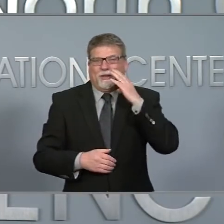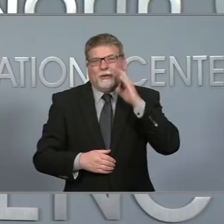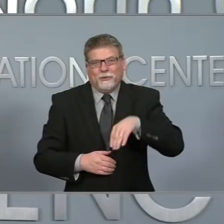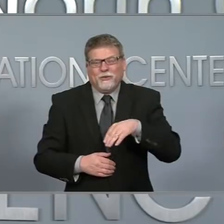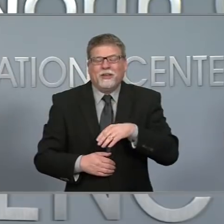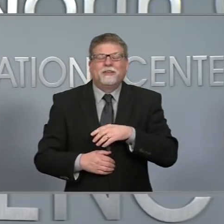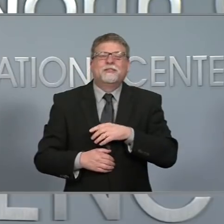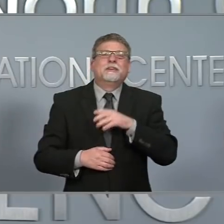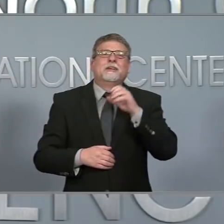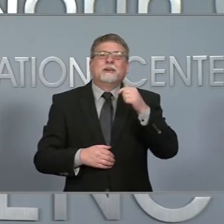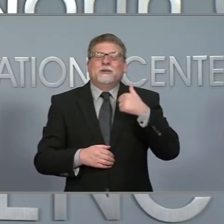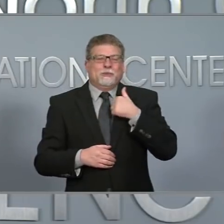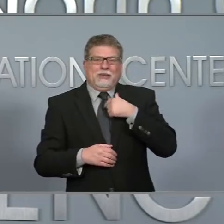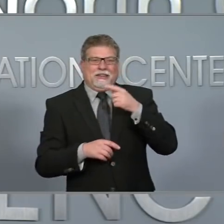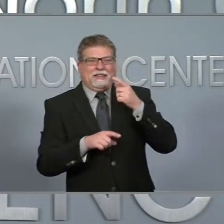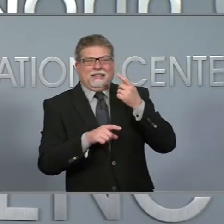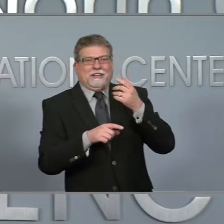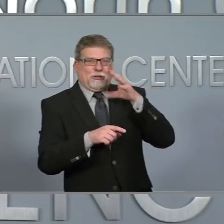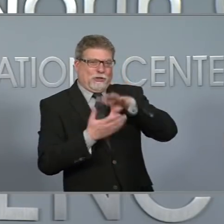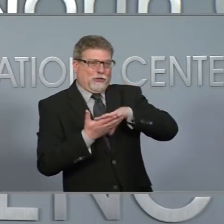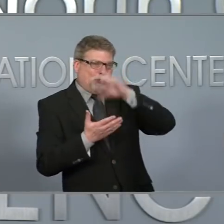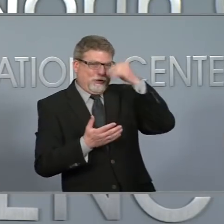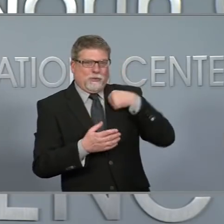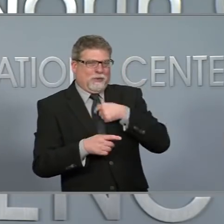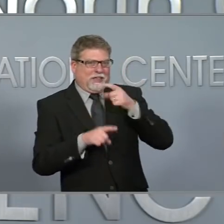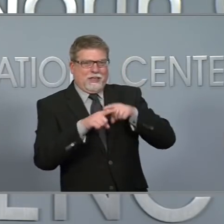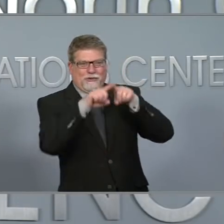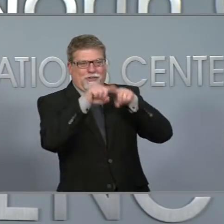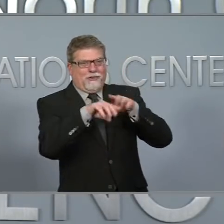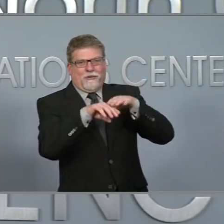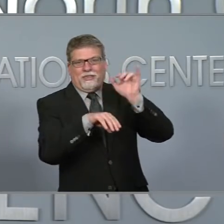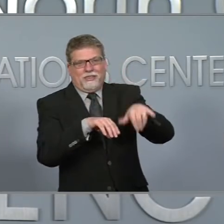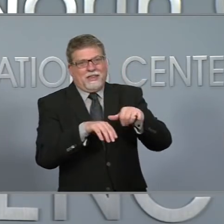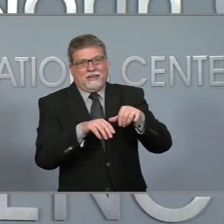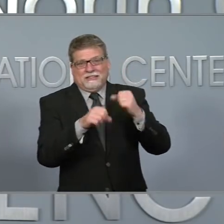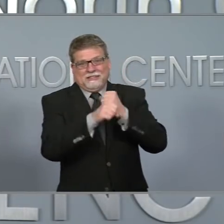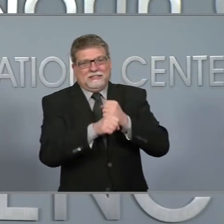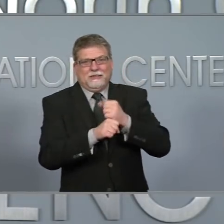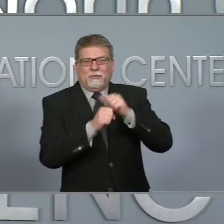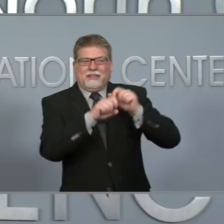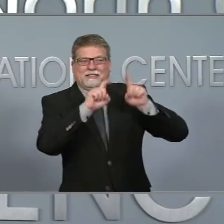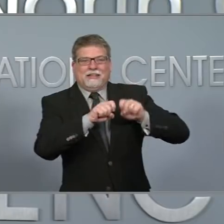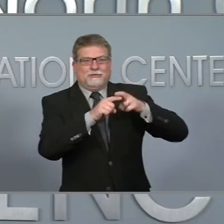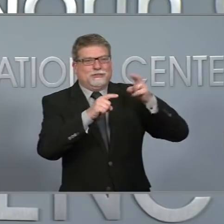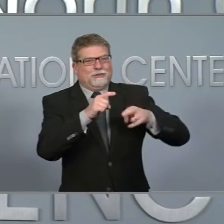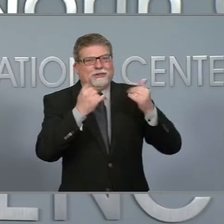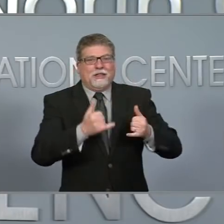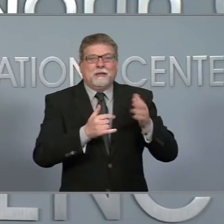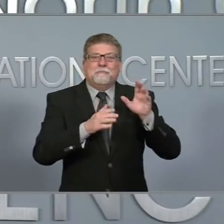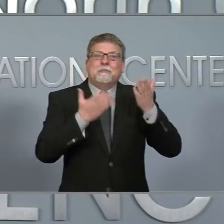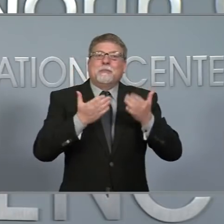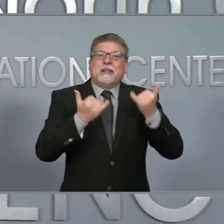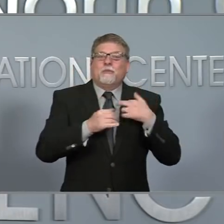Departamento de Salud, aunque recibieron siete información de las tendencias no es tan